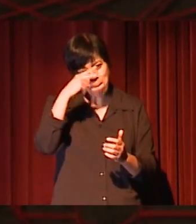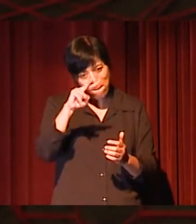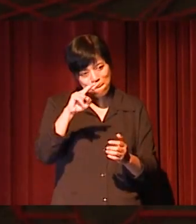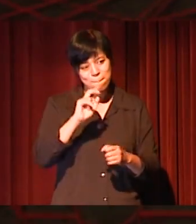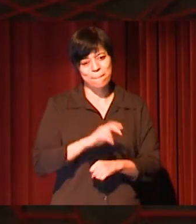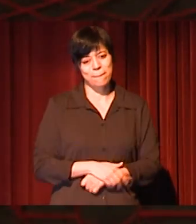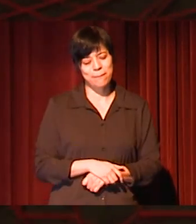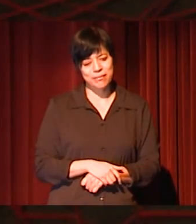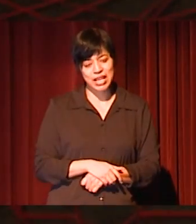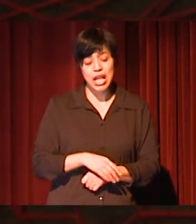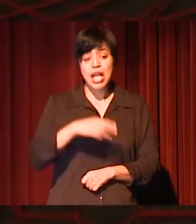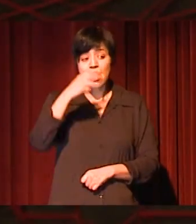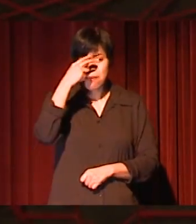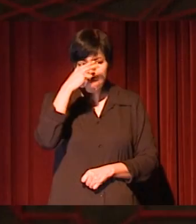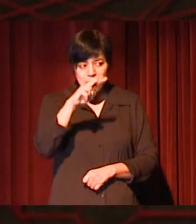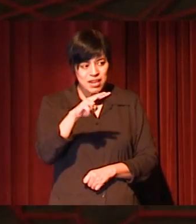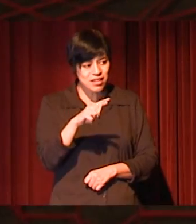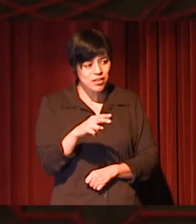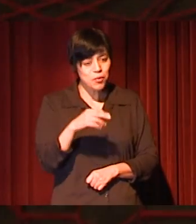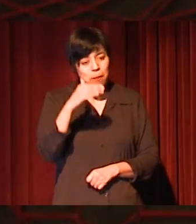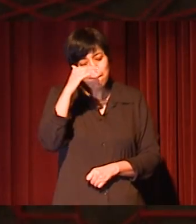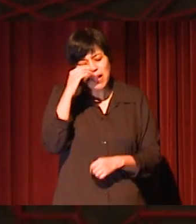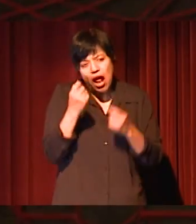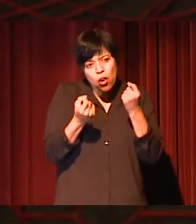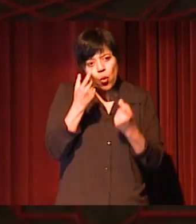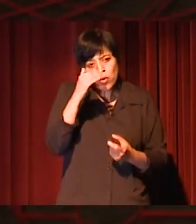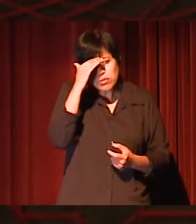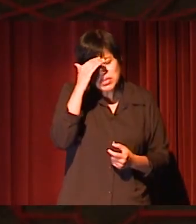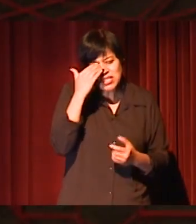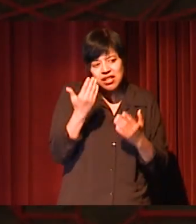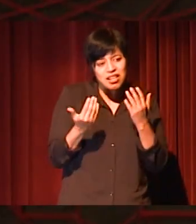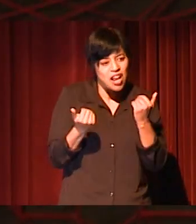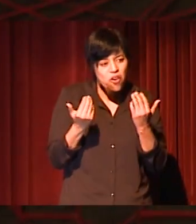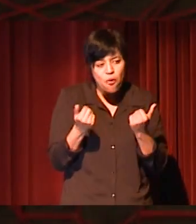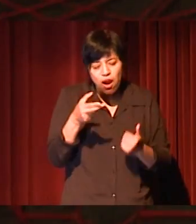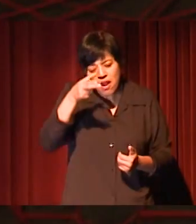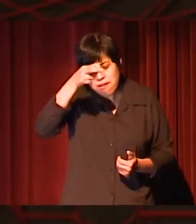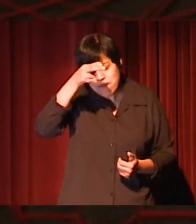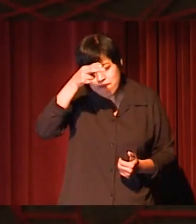hay gente que piensa que en México no hay talento. Pero déjenme decirles, que eso no es cierto.